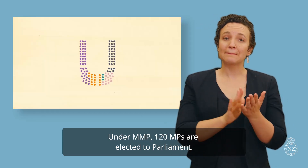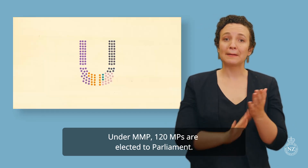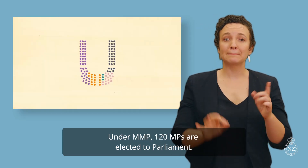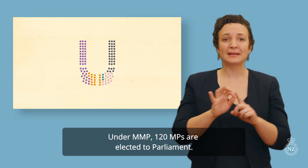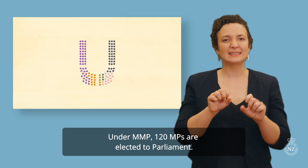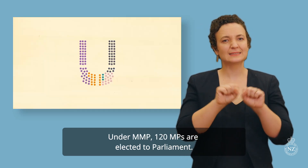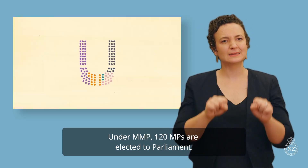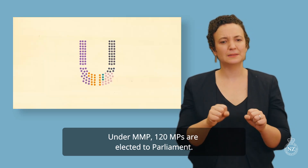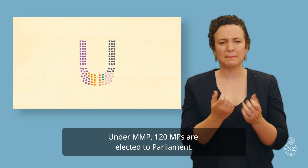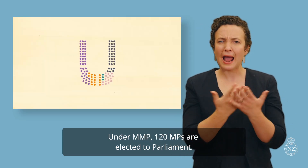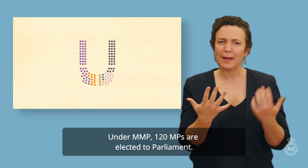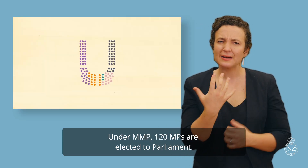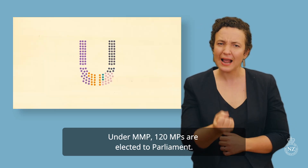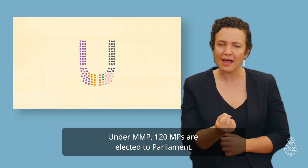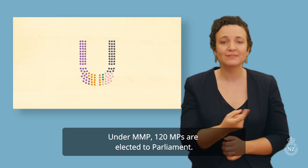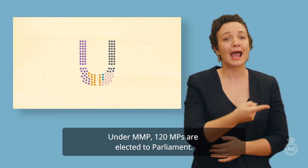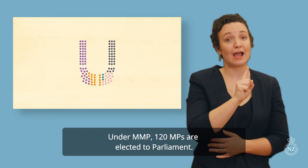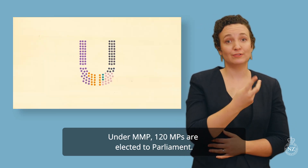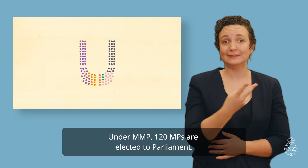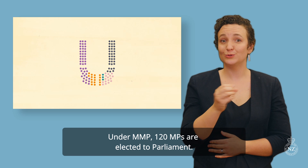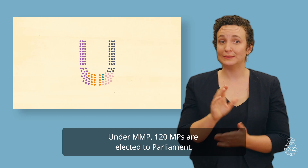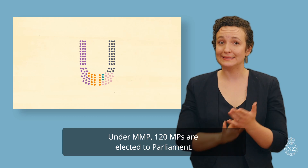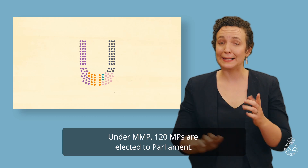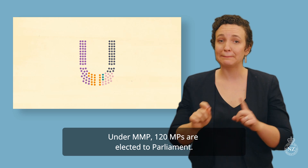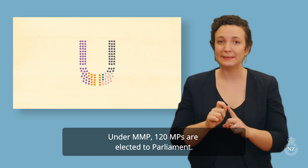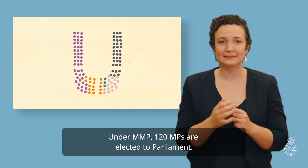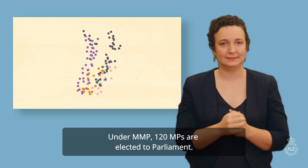I raro i te MMP, he 120 ngā MP ka kōwhiringia ki te Pāremata.